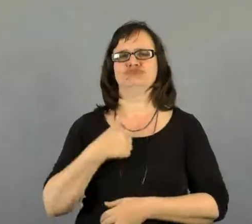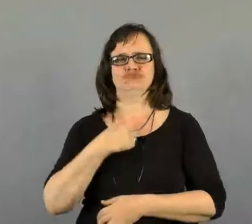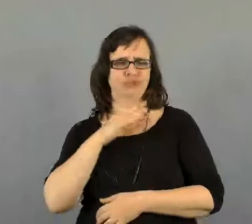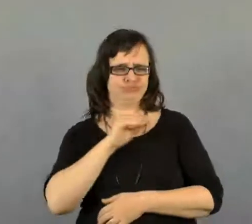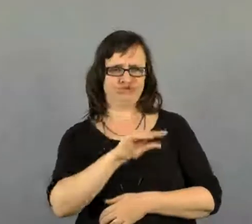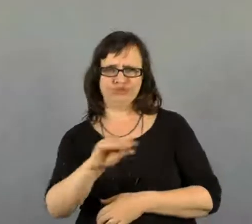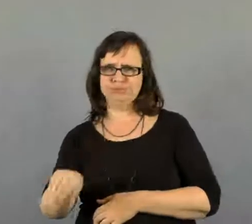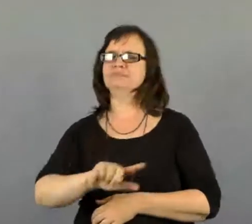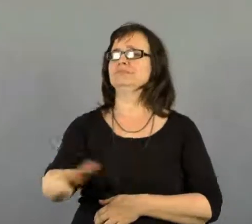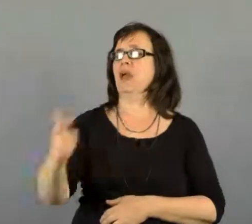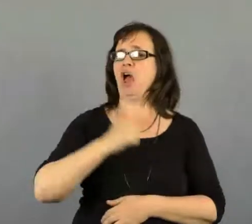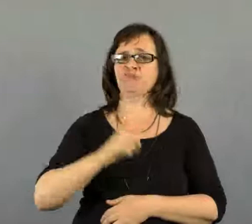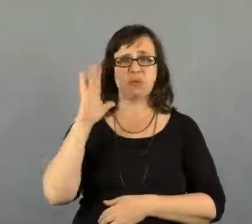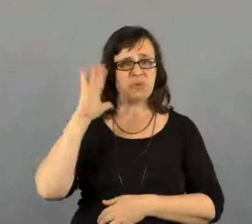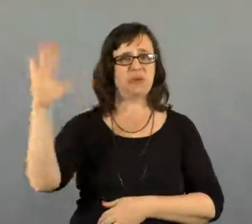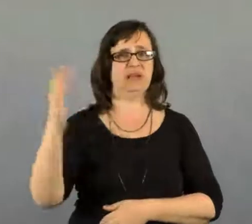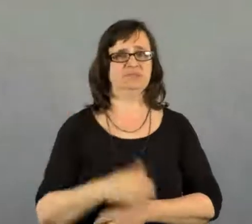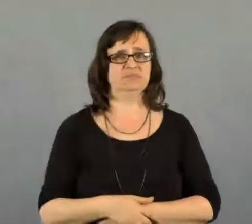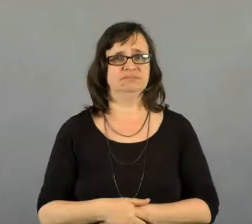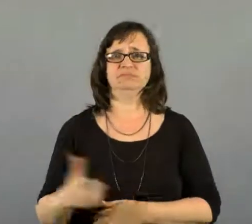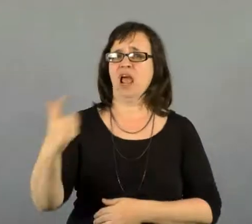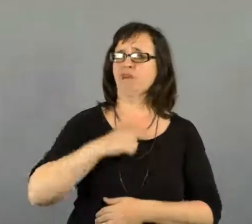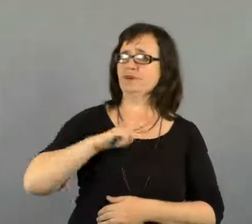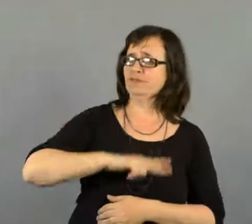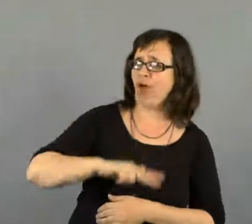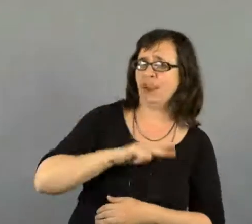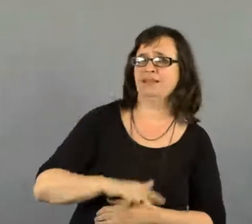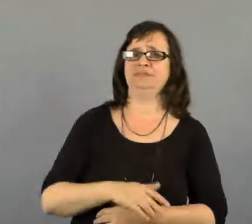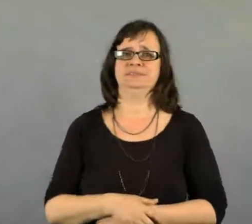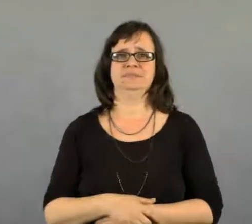Wenn ich rede, hören die Schafe und folgen mir